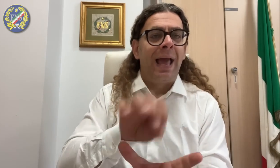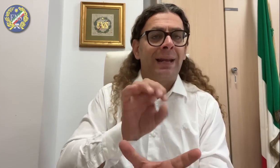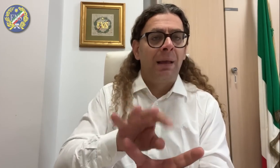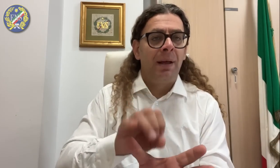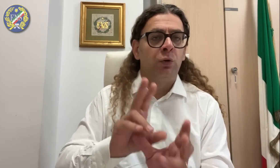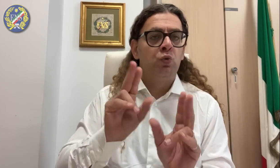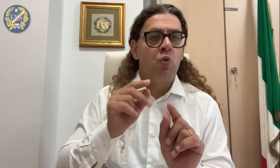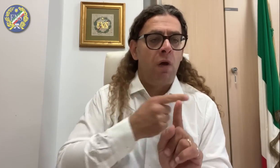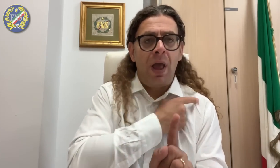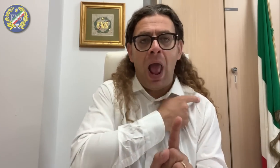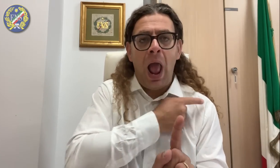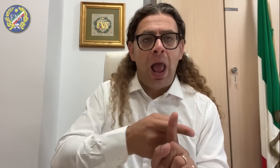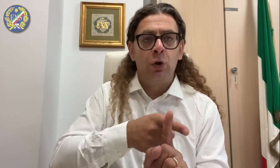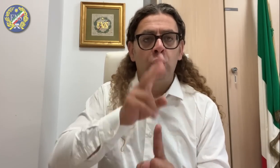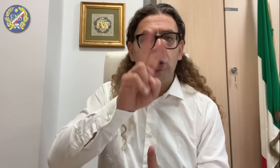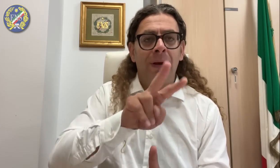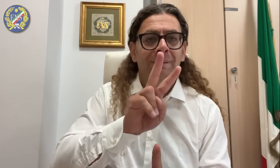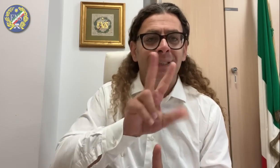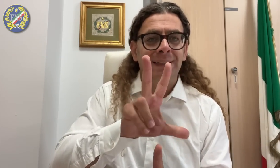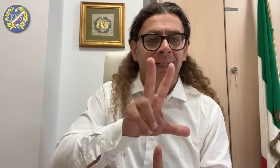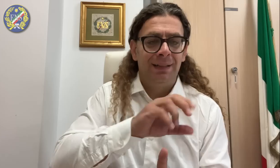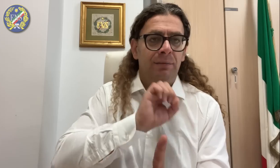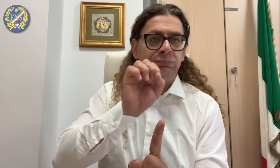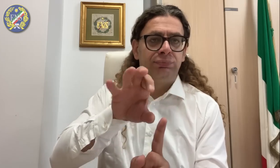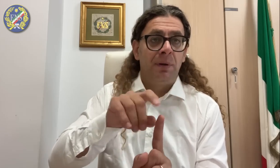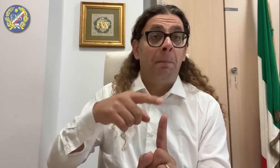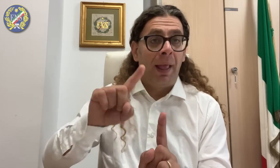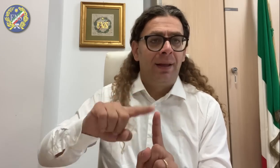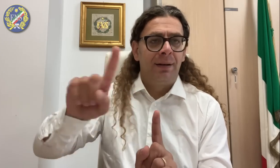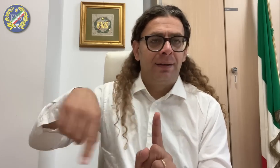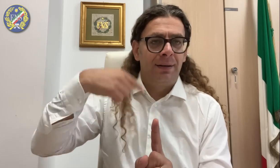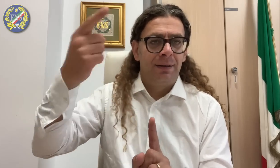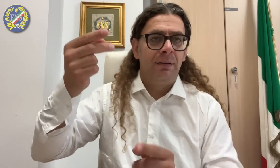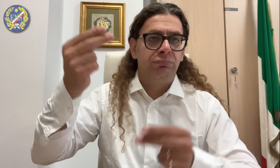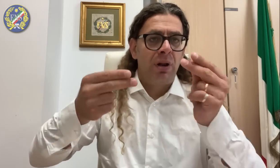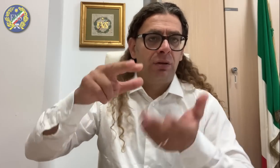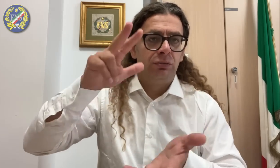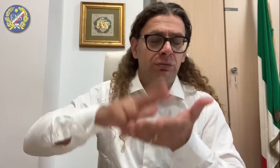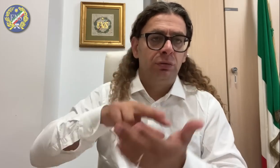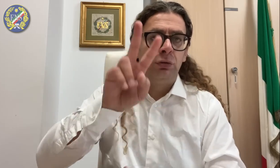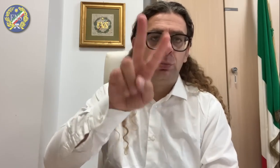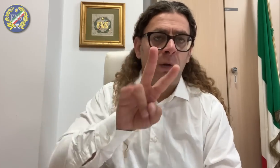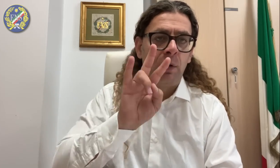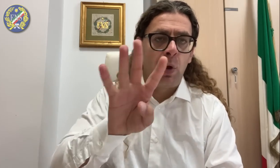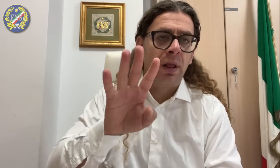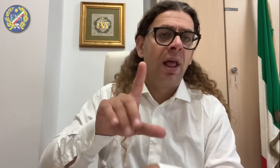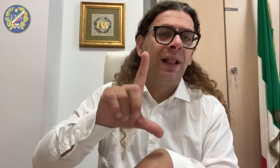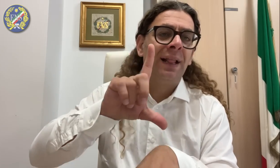le necessarie competenze, in modo che si possa caricare tutta la documentazione contabile relativa all’esercizio 2023, in vista dell’approvazione